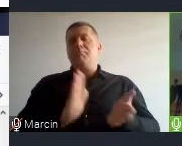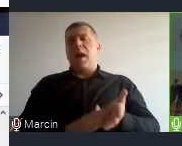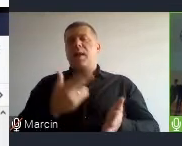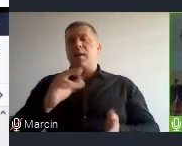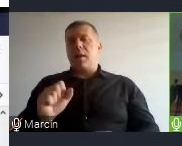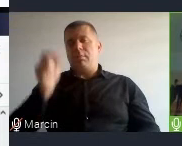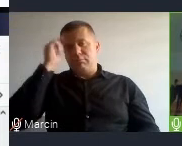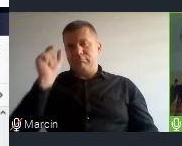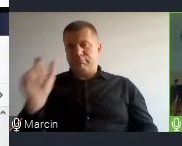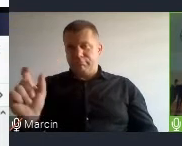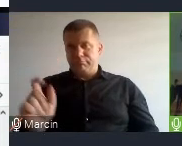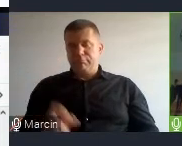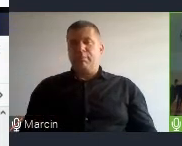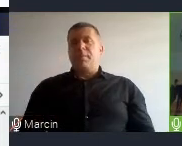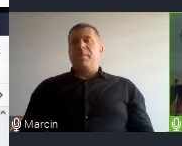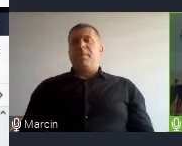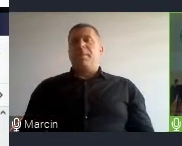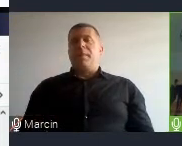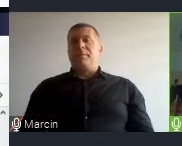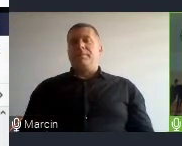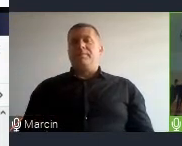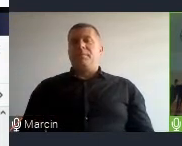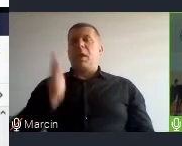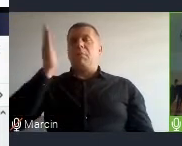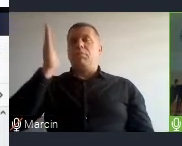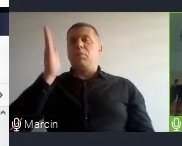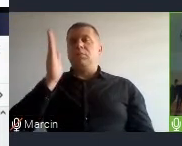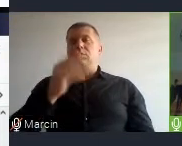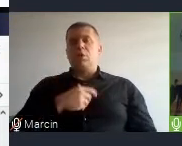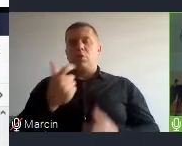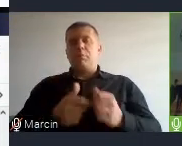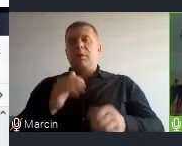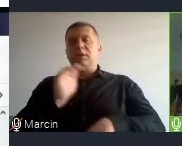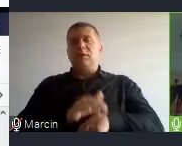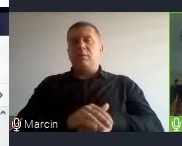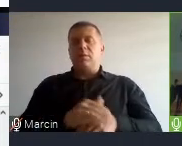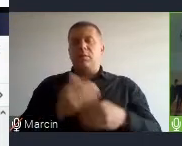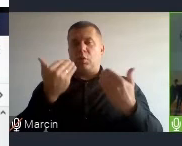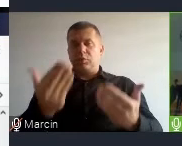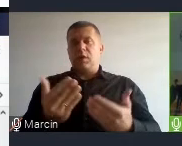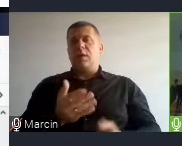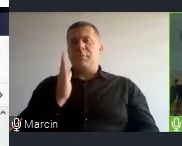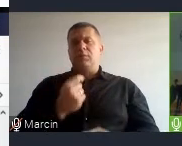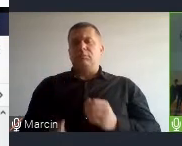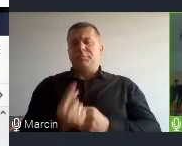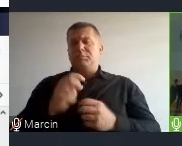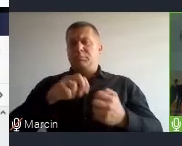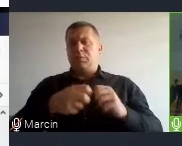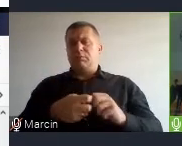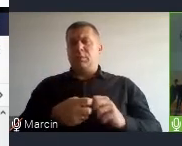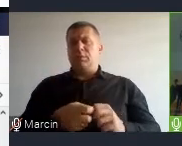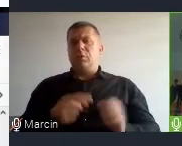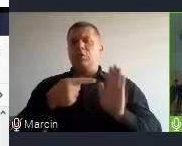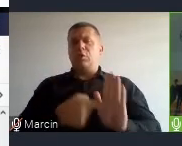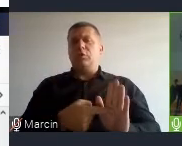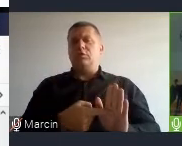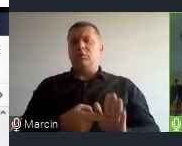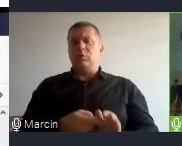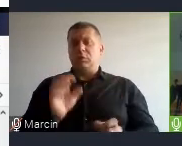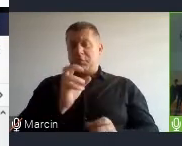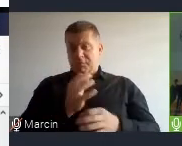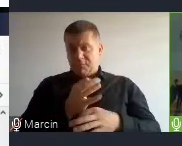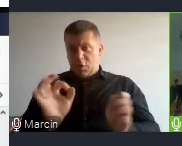W związku z tym, później w udzielaniu zamówienia będzie się pojawiał problem dotyczący tego czy wolno mi wymienić nazwę,